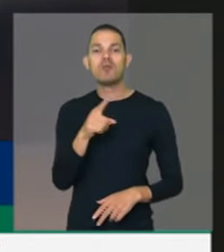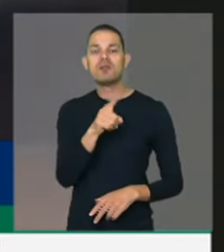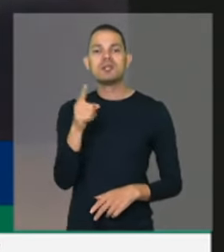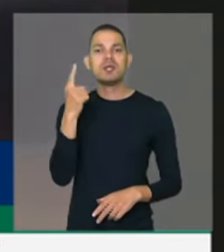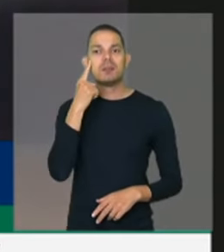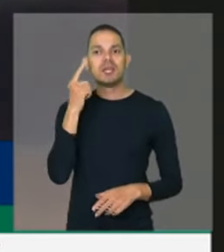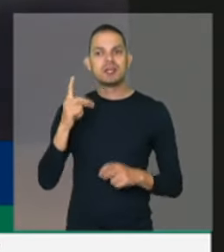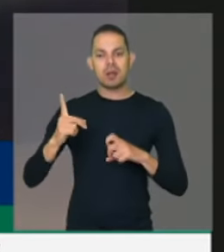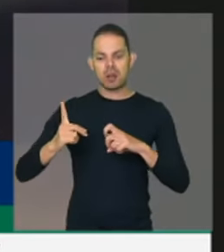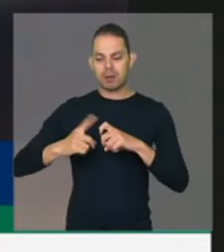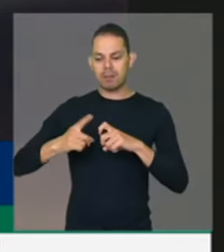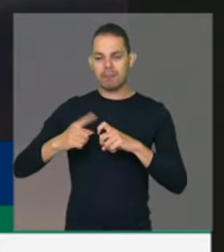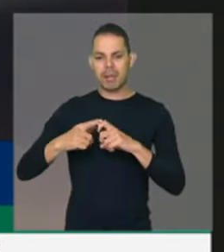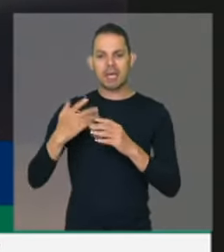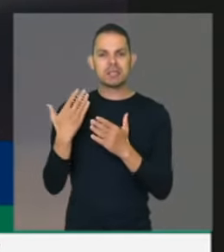12 ANOS PARA CUIDAR DESSE PACIENTE GRAVE, ELE É